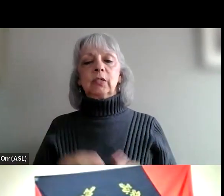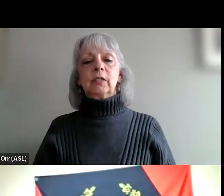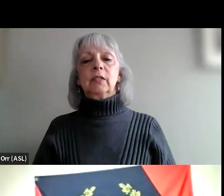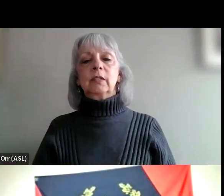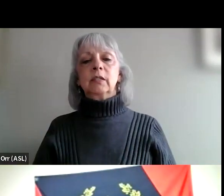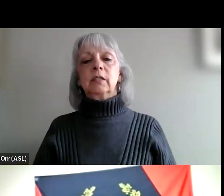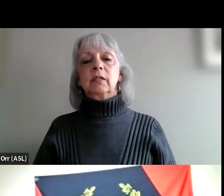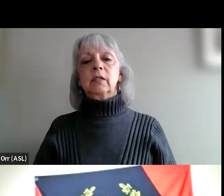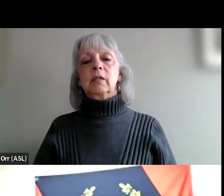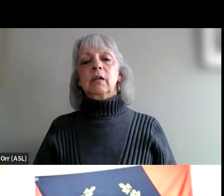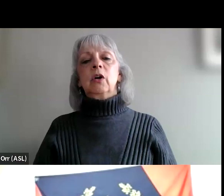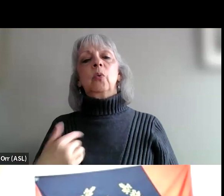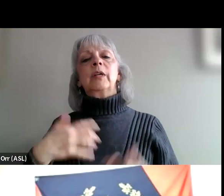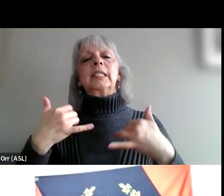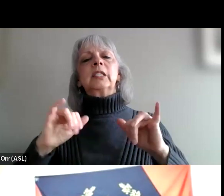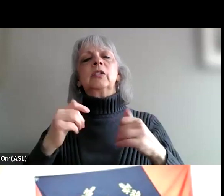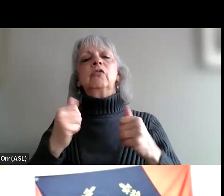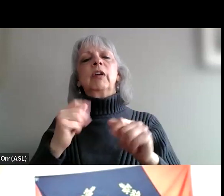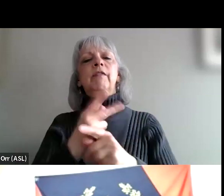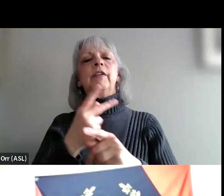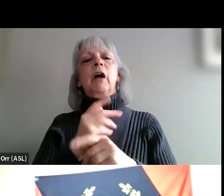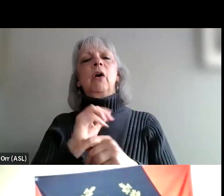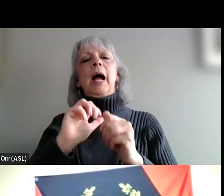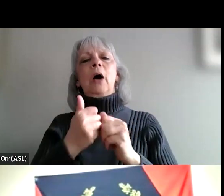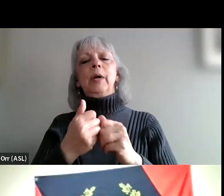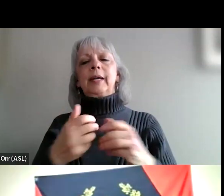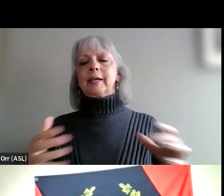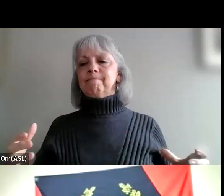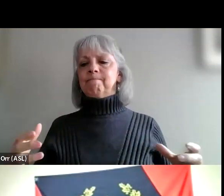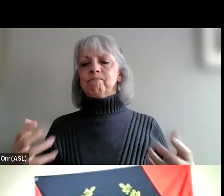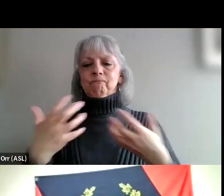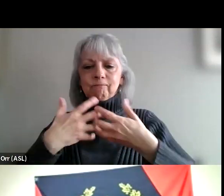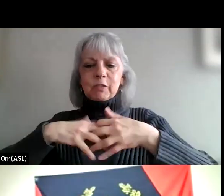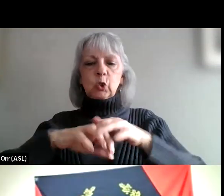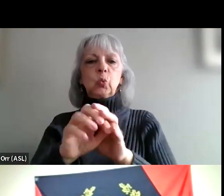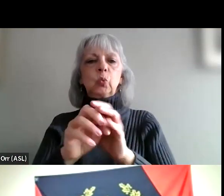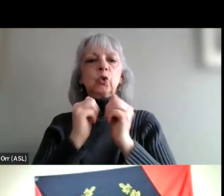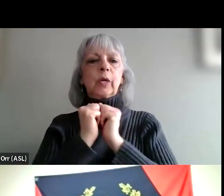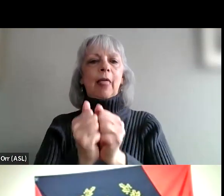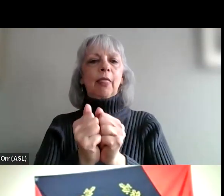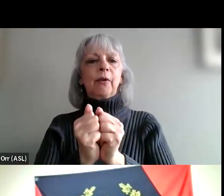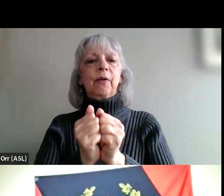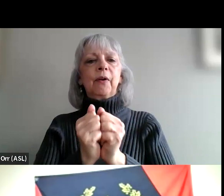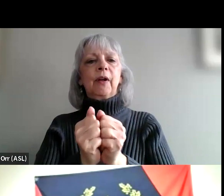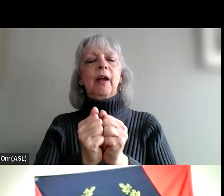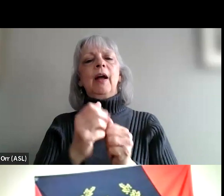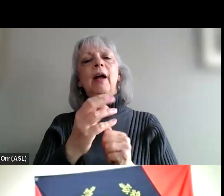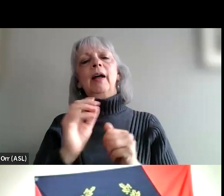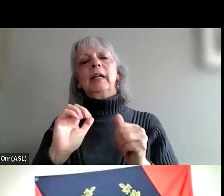Aún analizamos cómo poder trabajar juntos y cómo referir a las personas